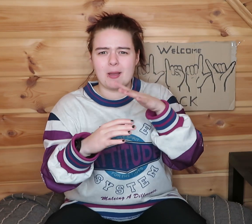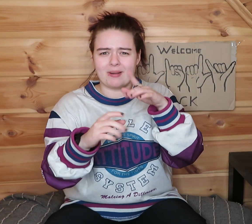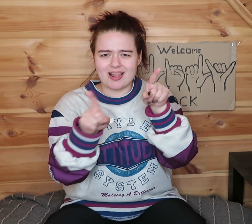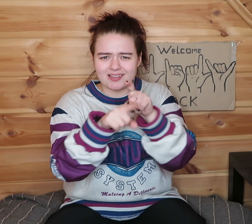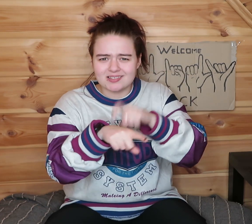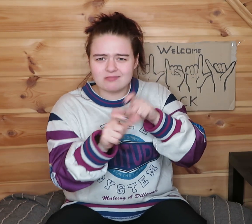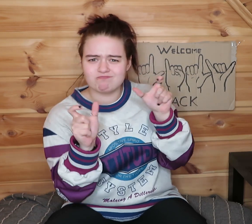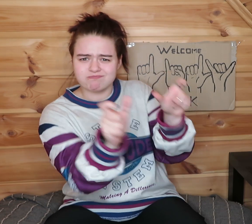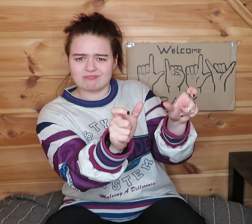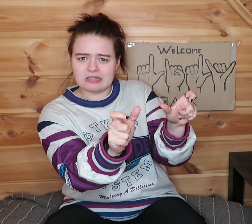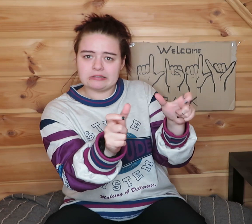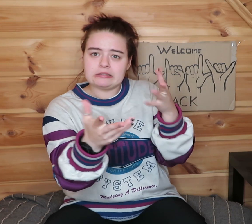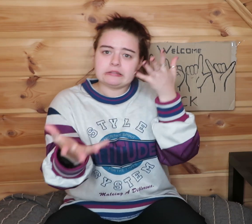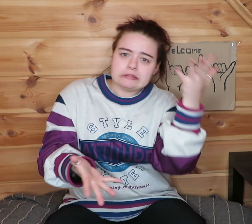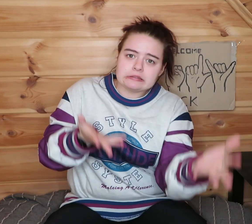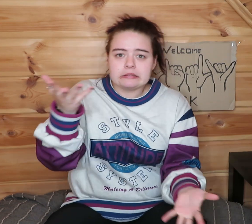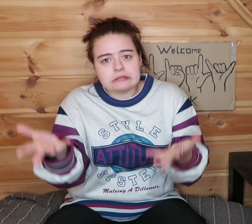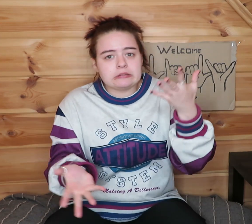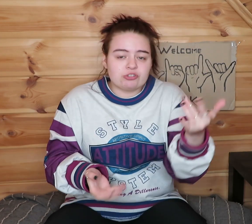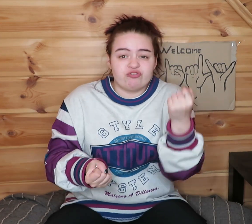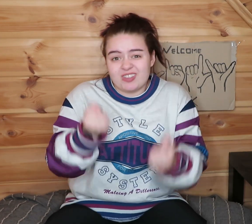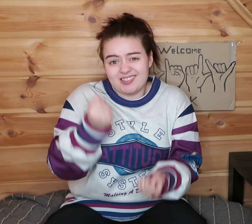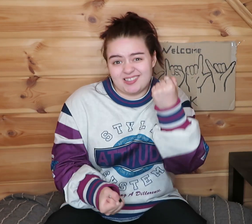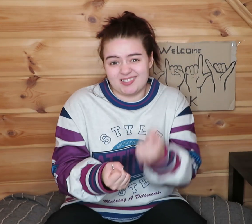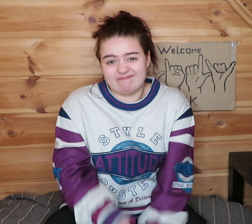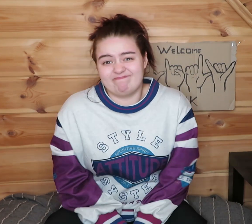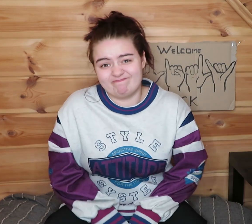aber gleichzeitig werden sie auch blockiert...?! Das ist schwierig.